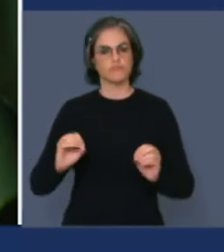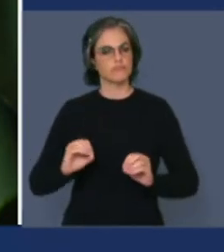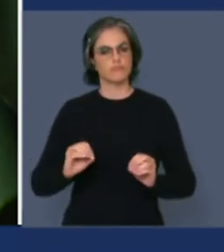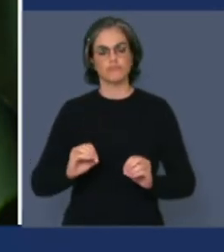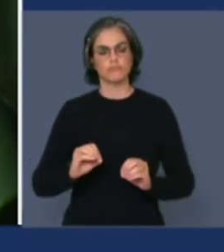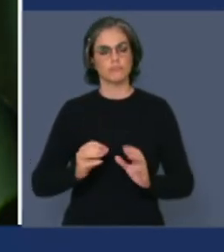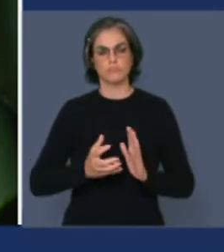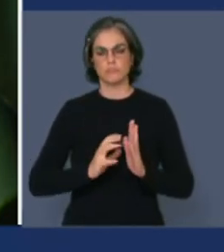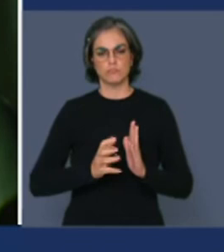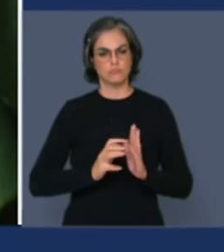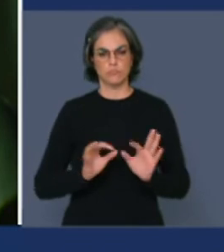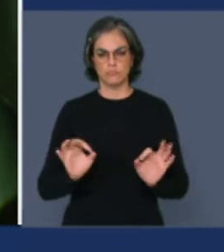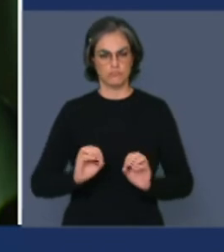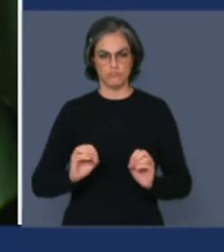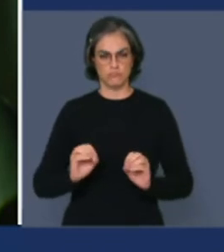NENHUM PARTIDO, AGORA, SEMANA RETRASADA, RECEBEU CONVITE,